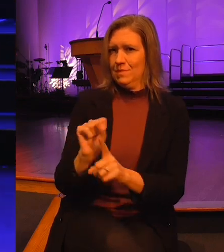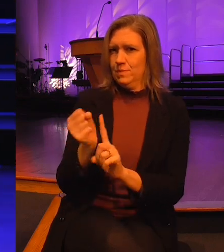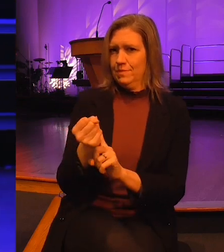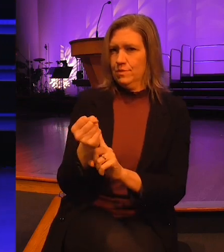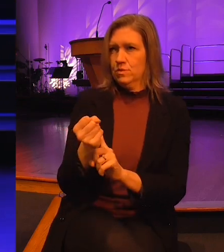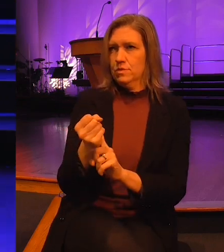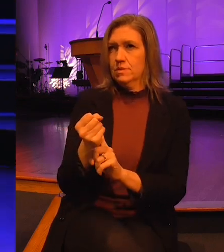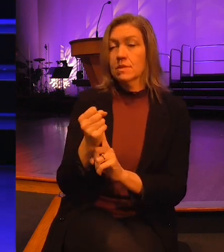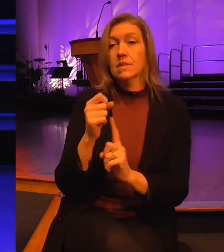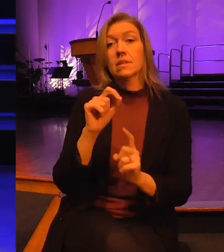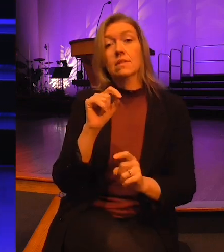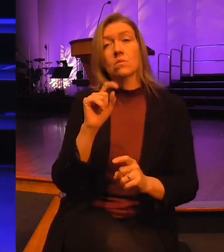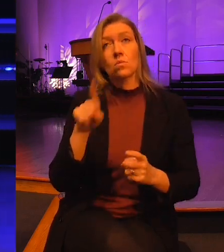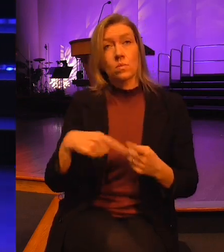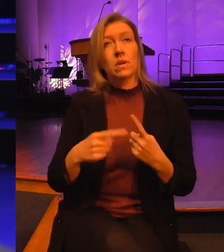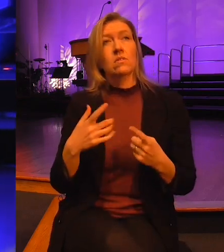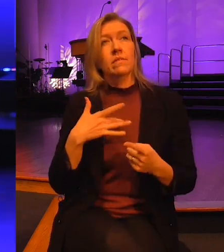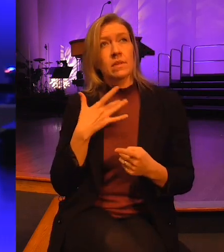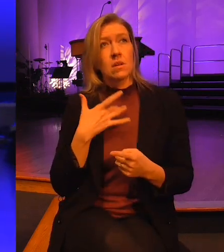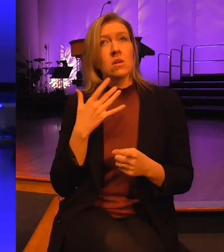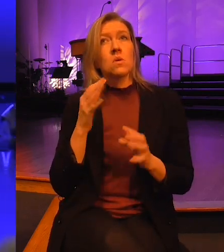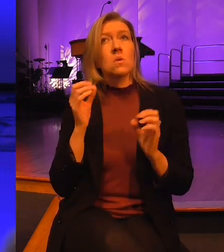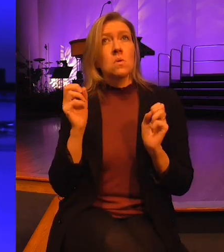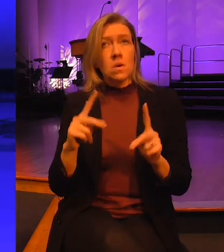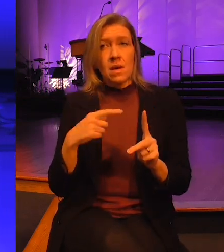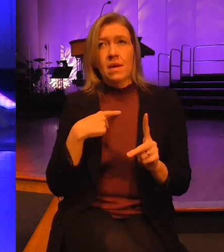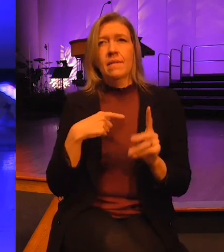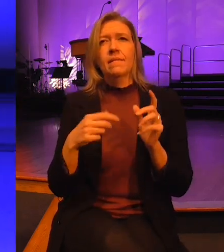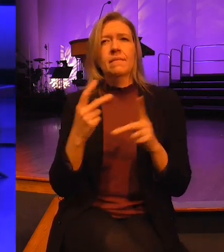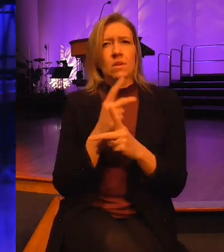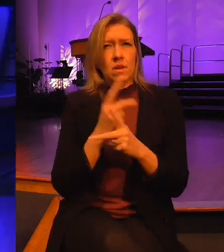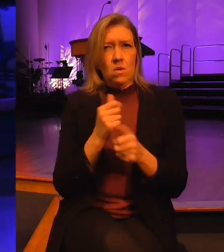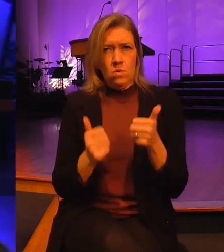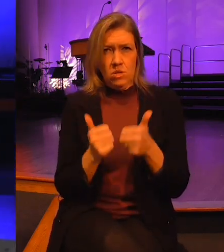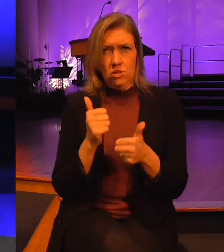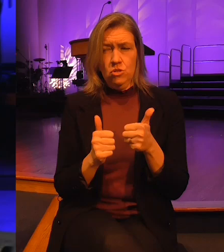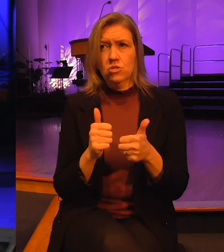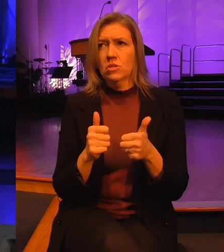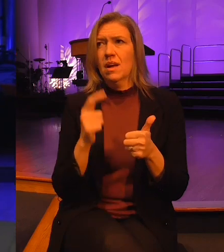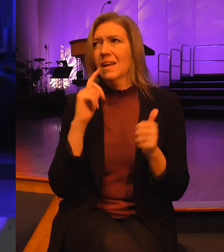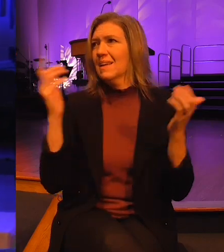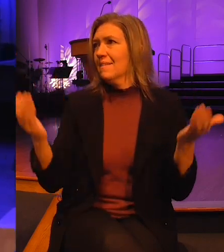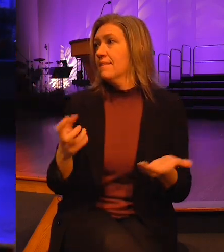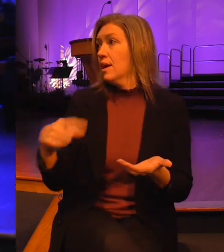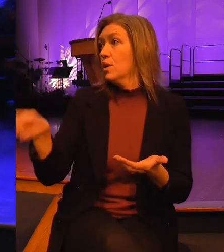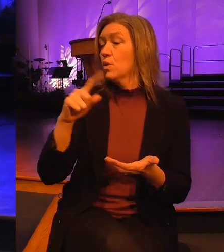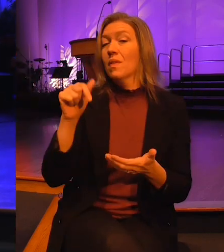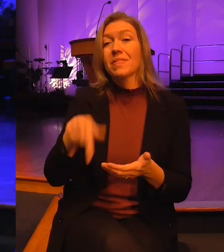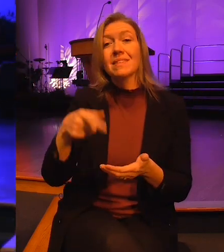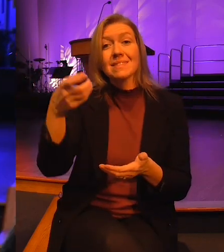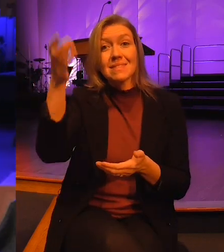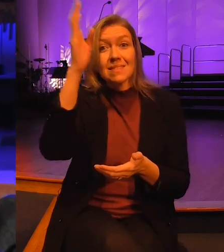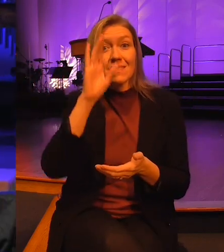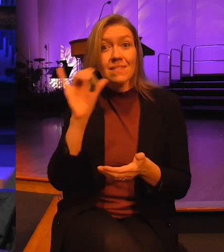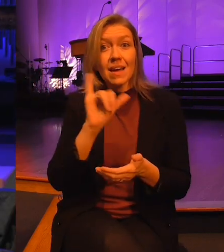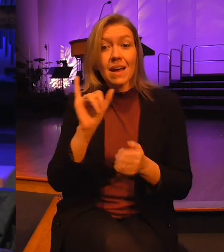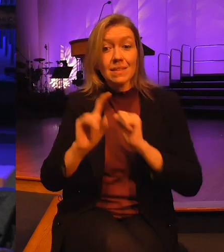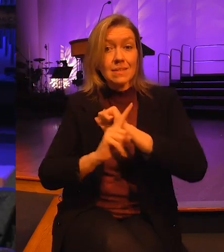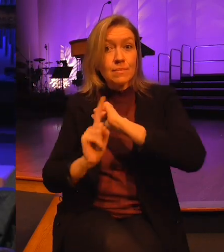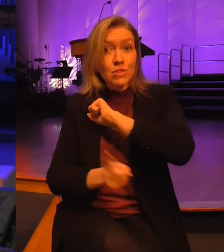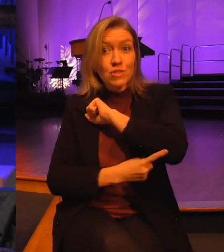voy a invitar a todas y cada una de las personas, este es el contenedor de basura Divino justo aquí y el ritual